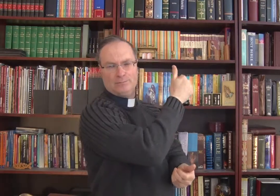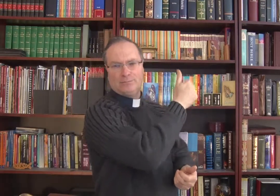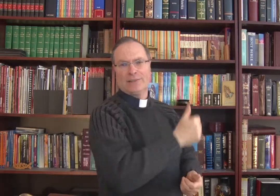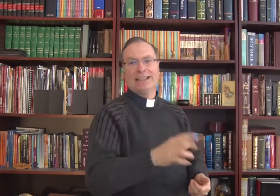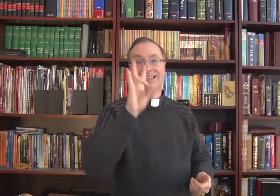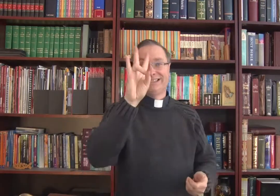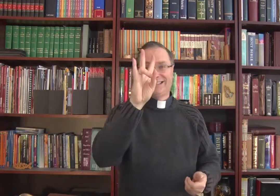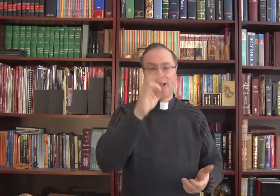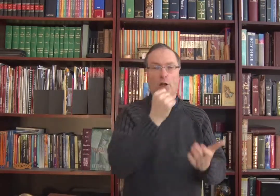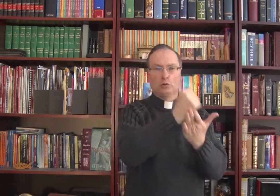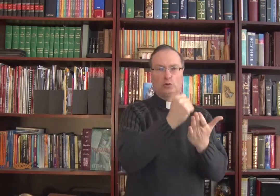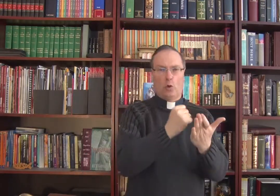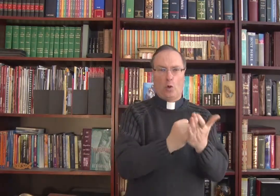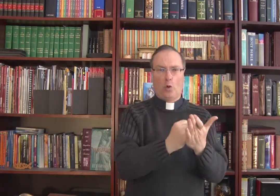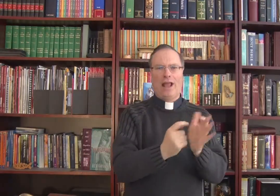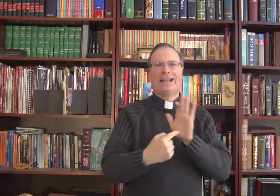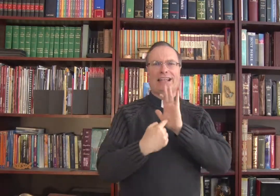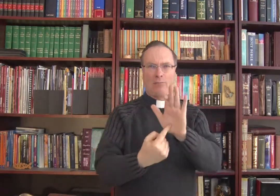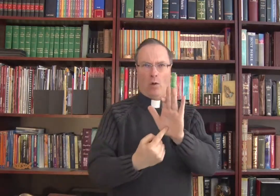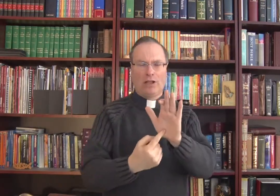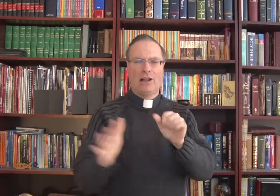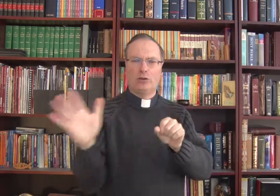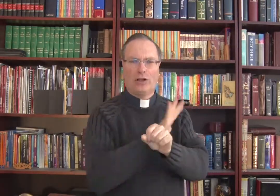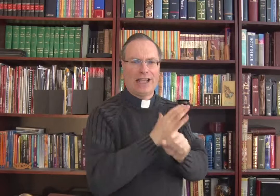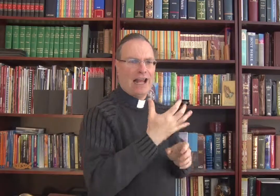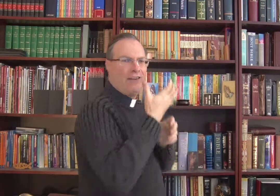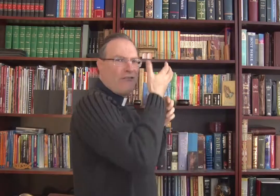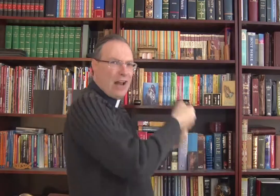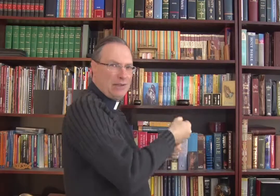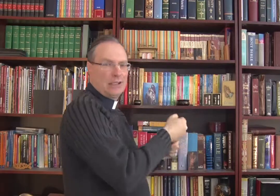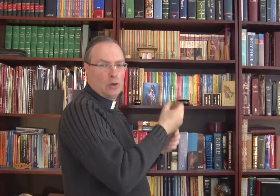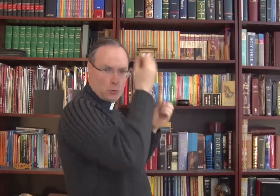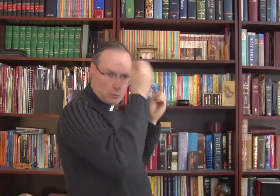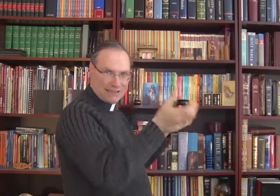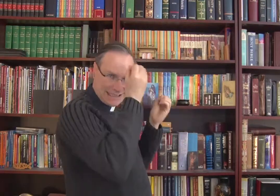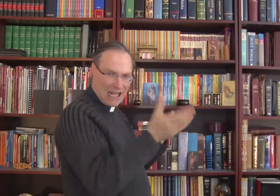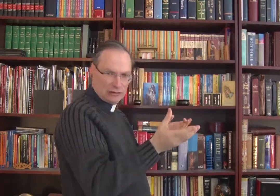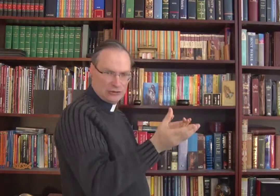Les sept sceaux démontrent la totale fiabilité du message.